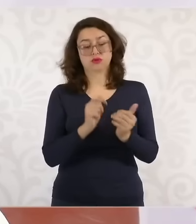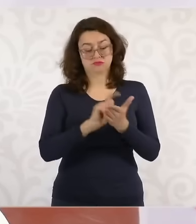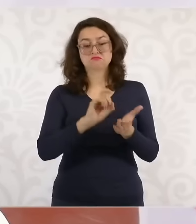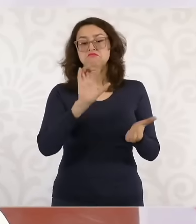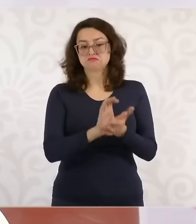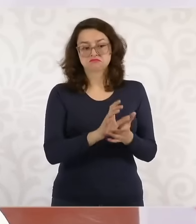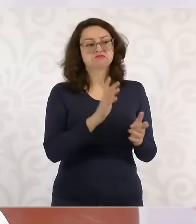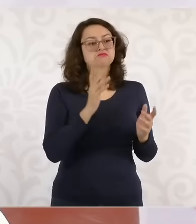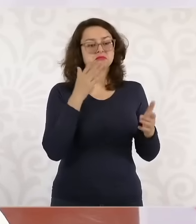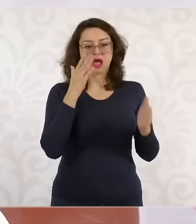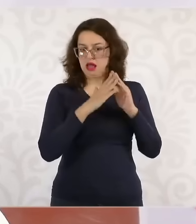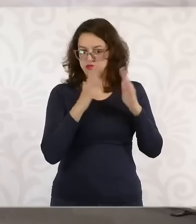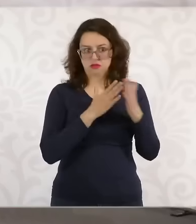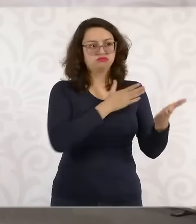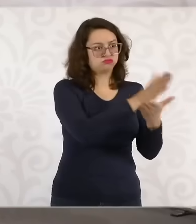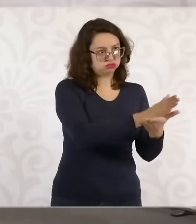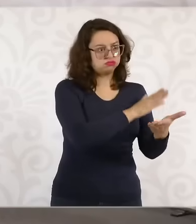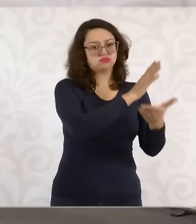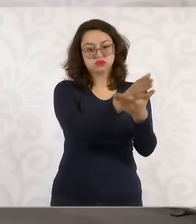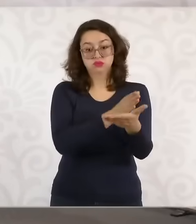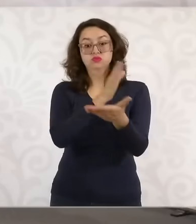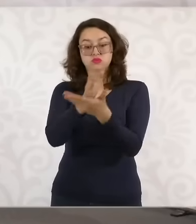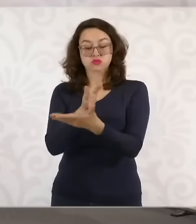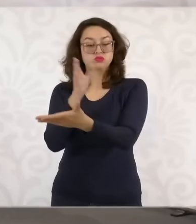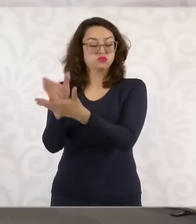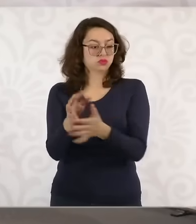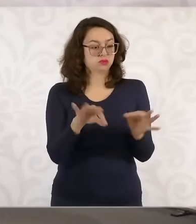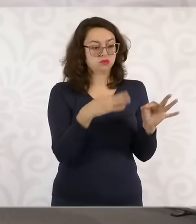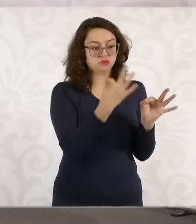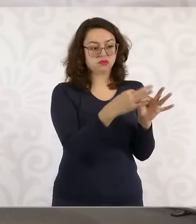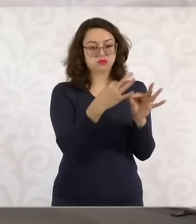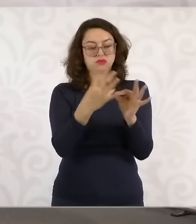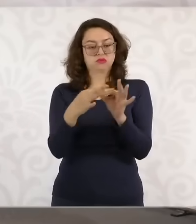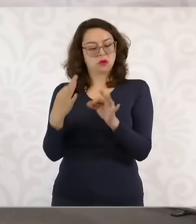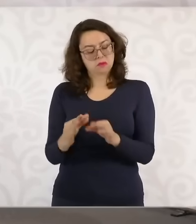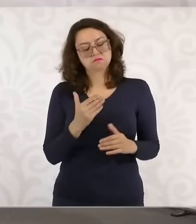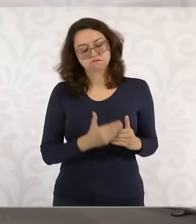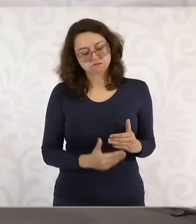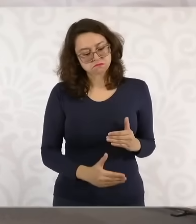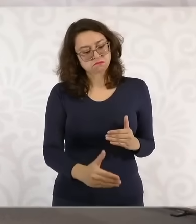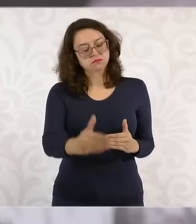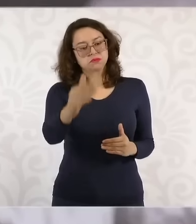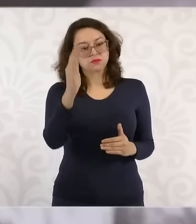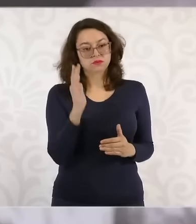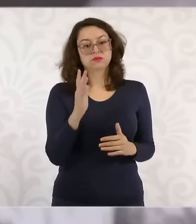en su domicilio otorgando consultas gratuitas y estamos avanzando. Ya tenemos el historial